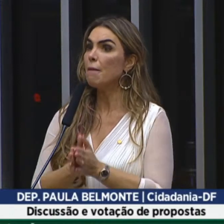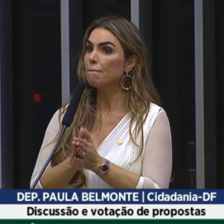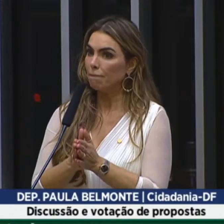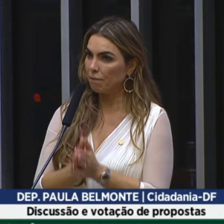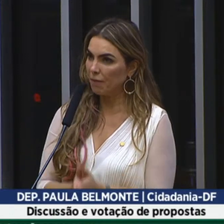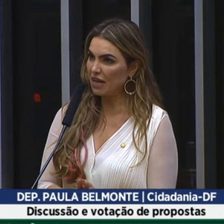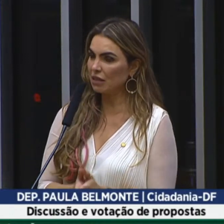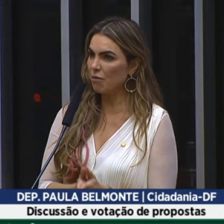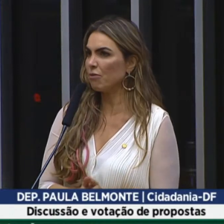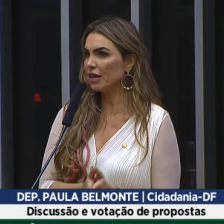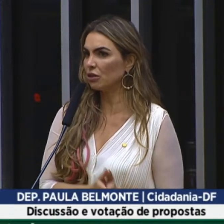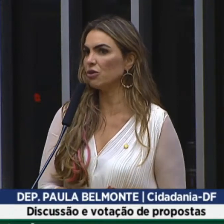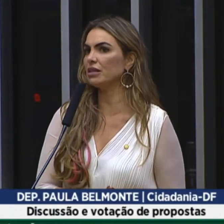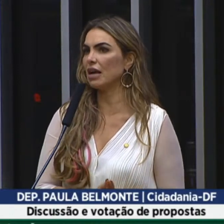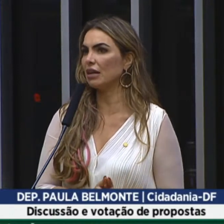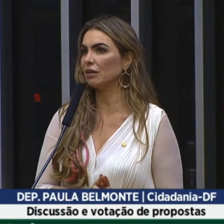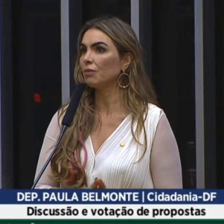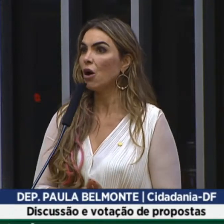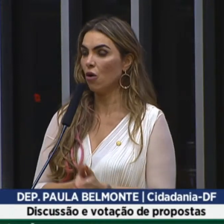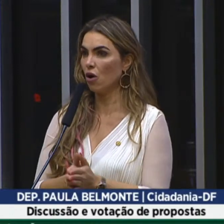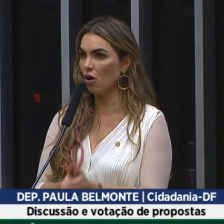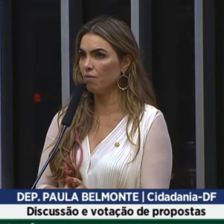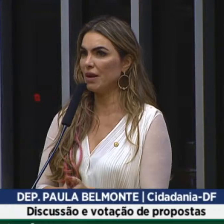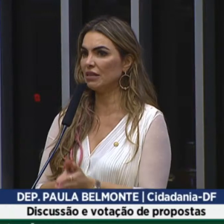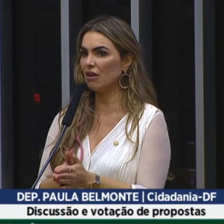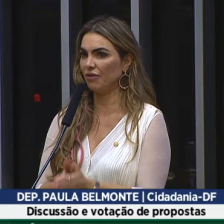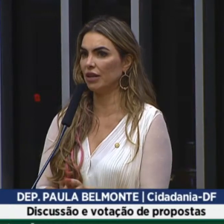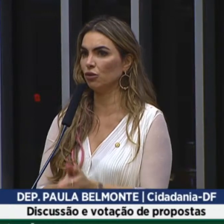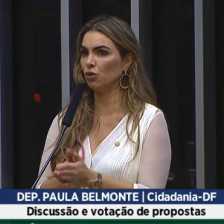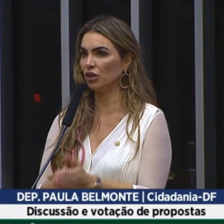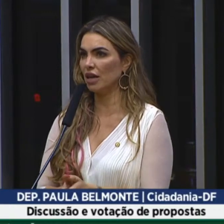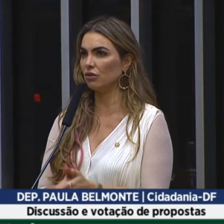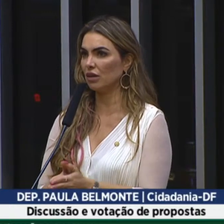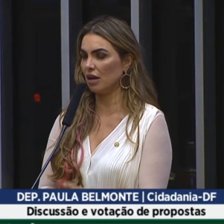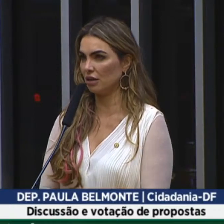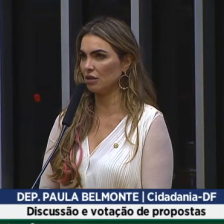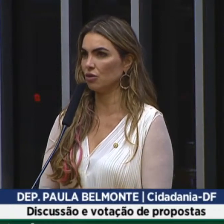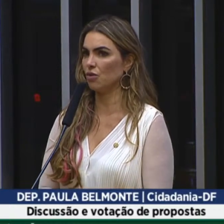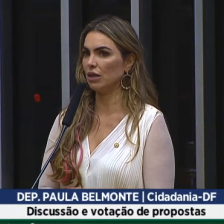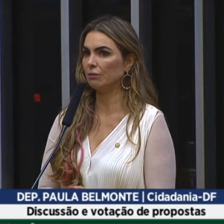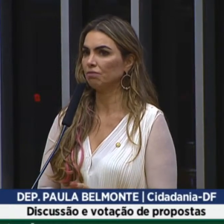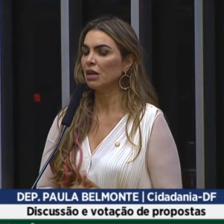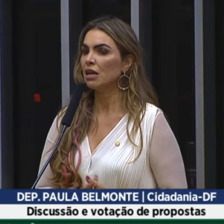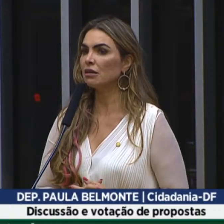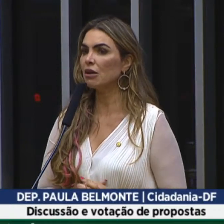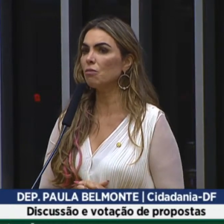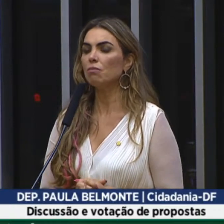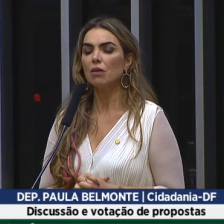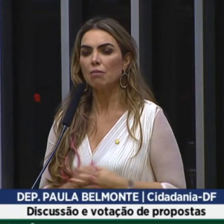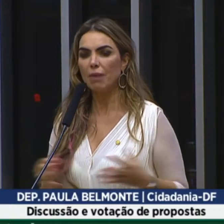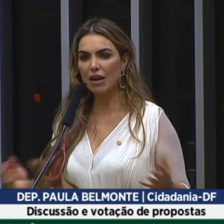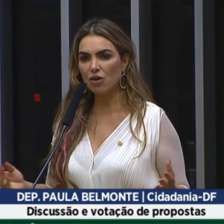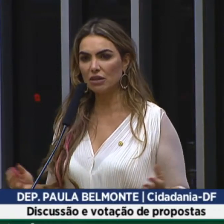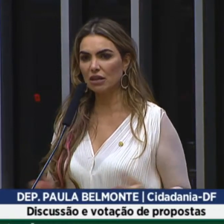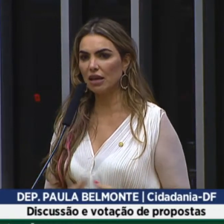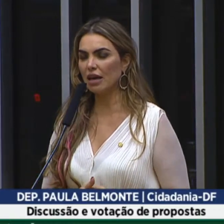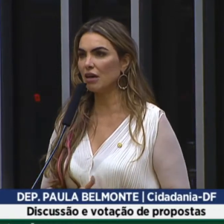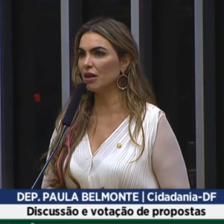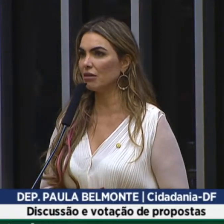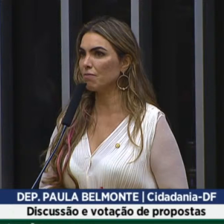DE TRABALHO, PRINCIPALMENTE IMUNIZADA OU PRESERVANDO O DIREITO DELA DA ESCOLHA. ENTÃO PRA NÓS AQUI A CÂMARA É UM DIA DE VITÓRIA PRA